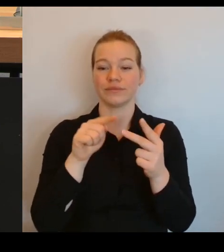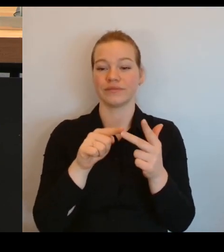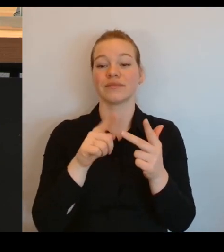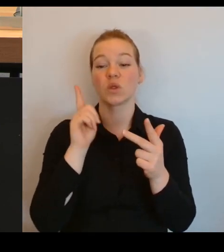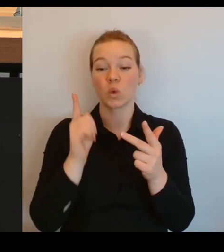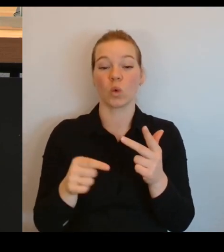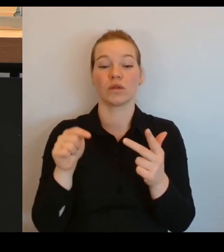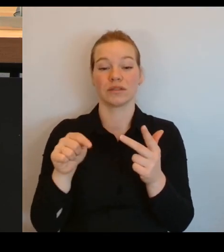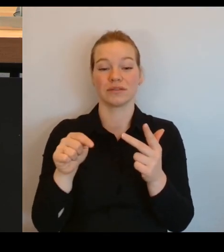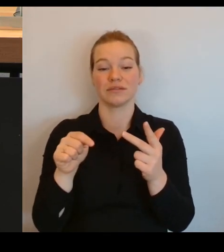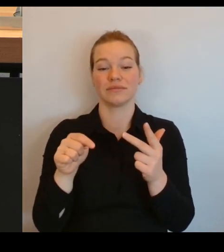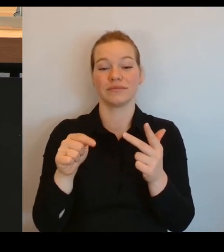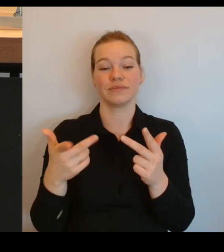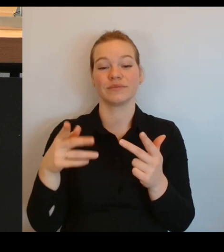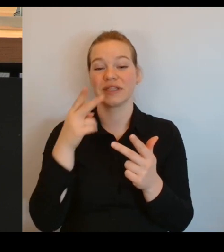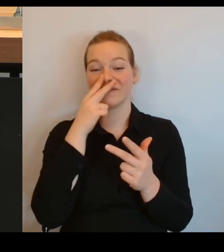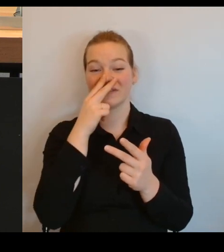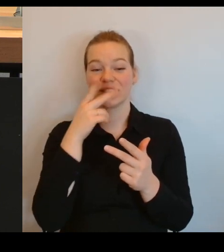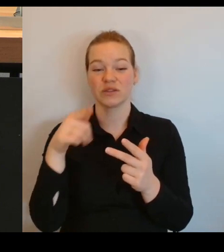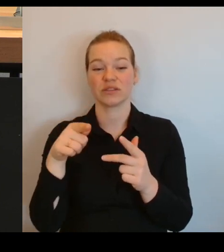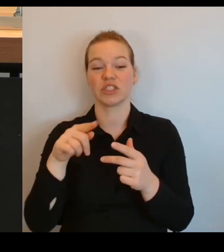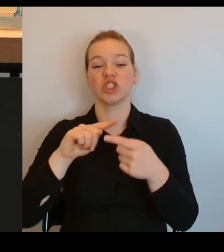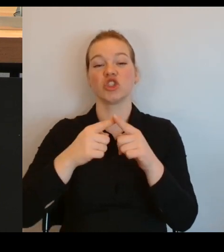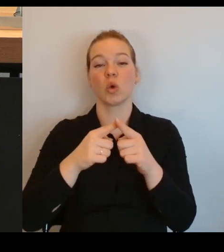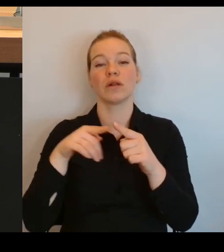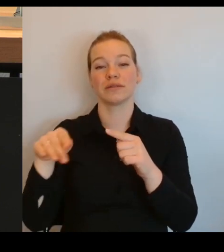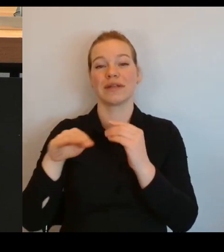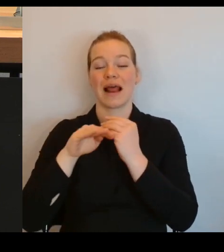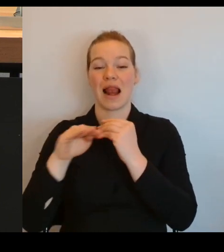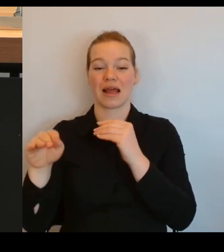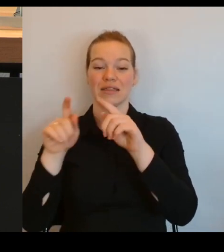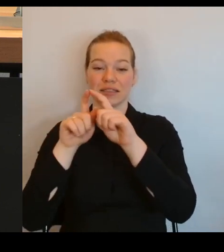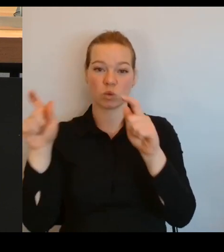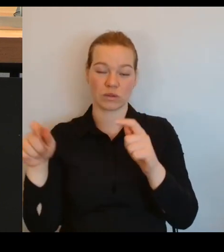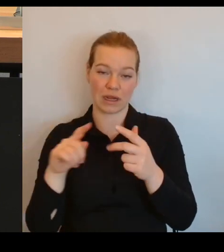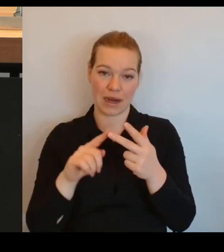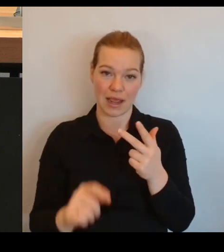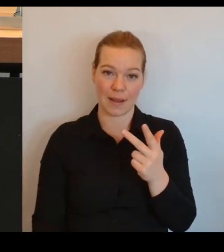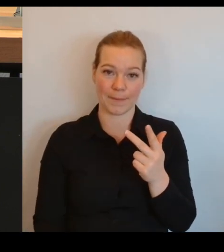landen wir bei den bekannten Schulden.